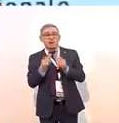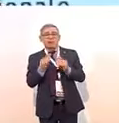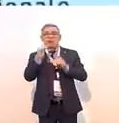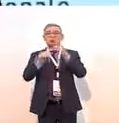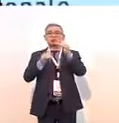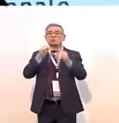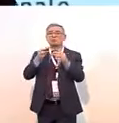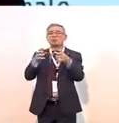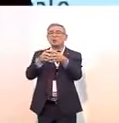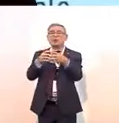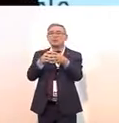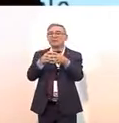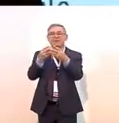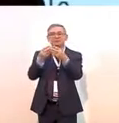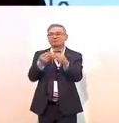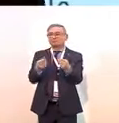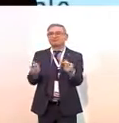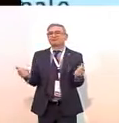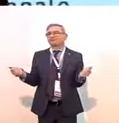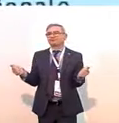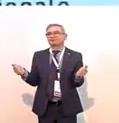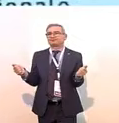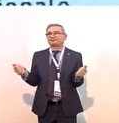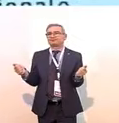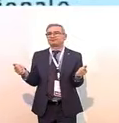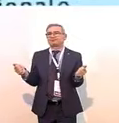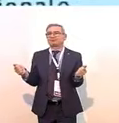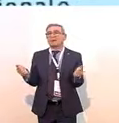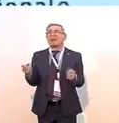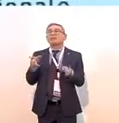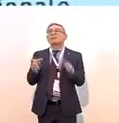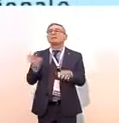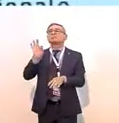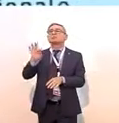viene meno. E allora da questo punto di vista la vera questione che ci riguarderà per i